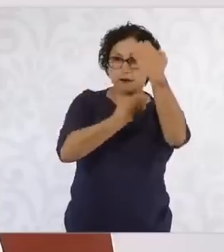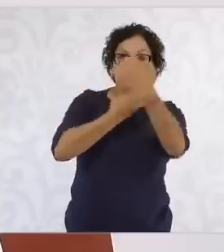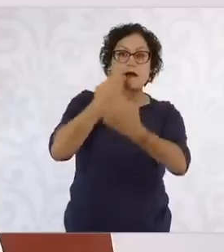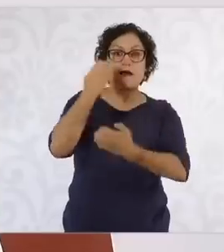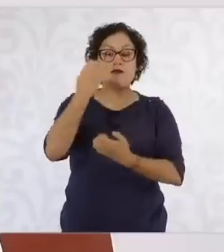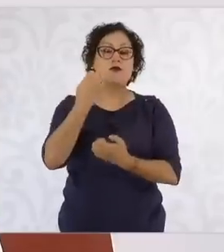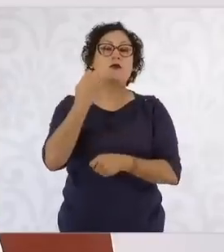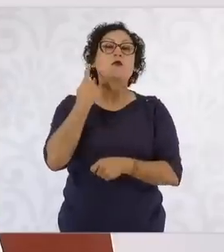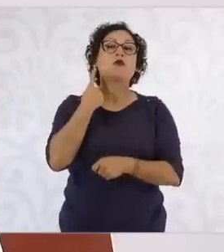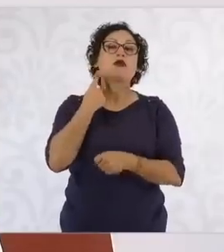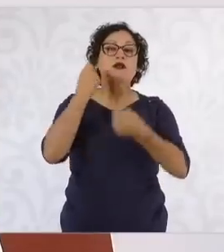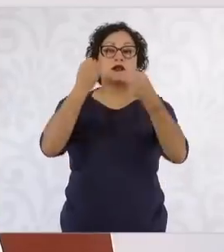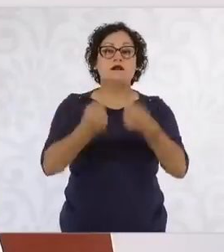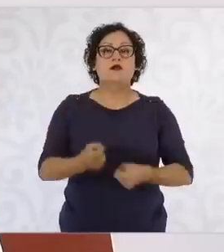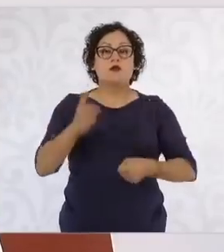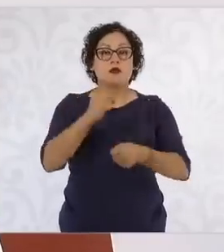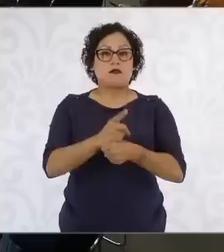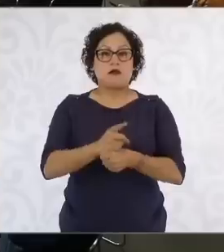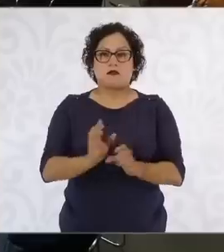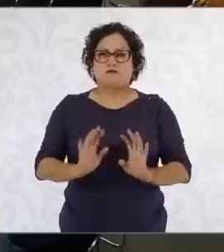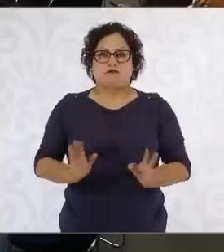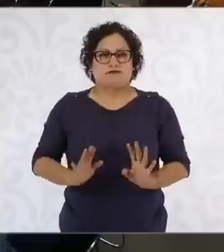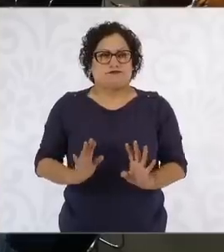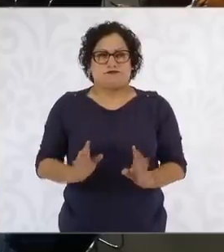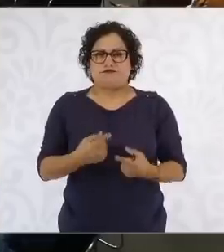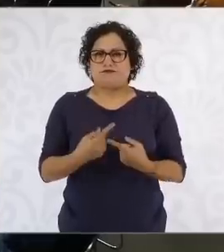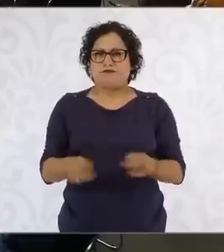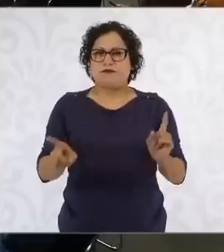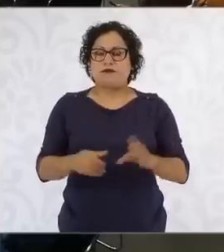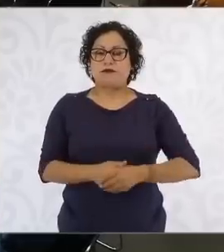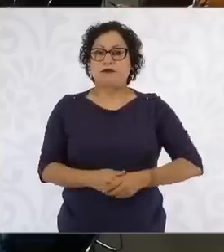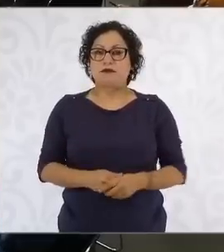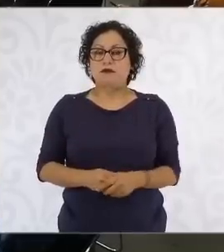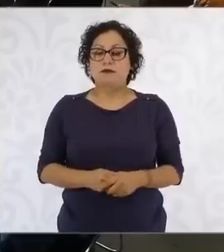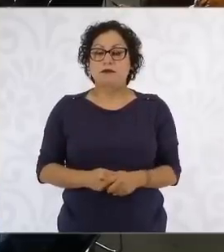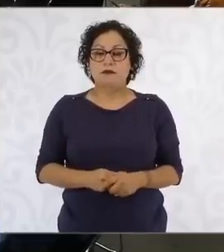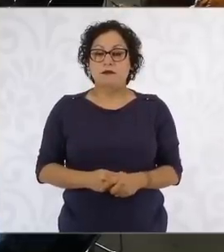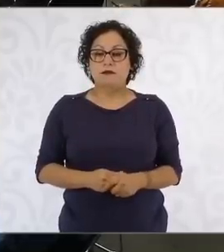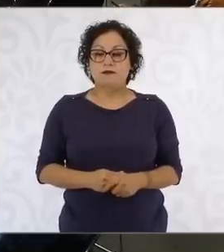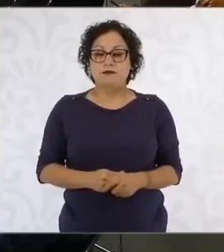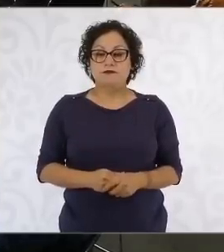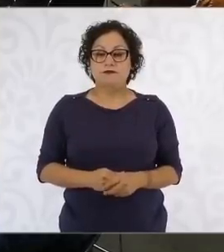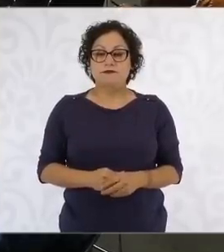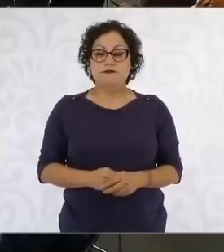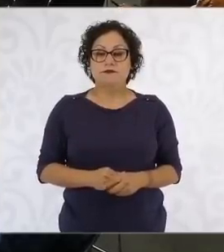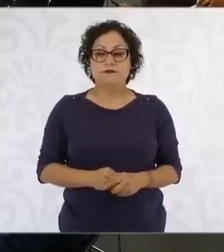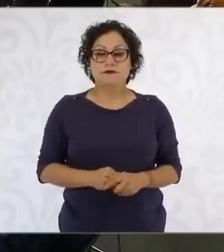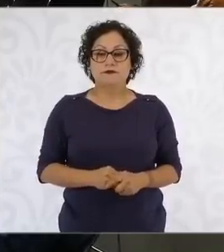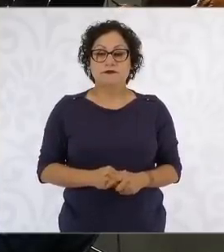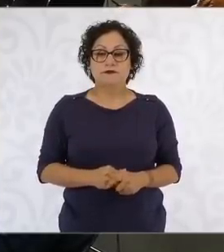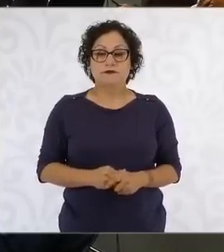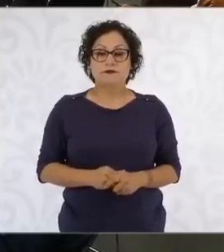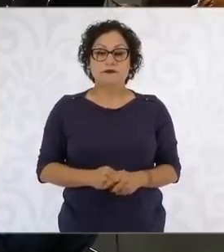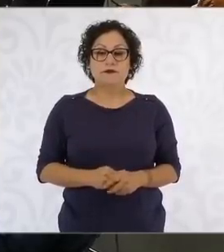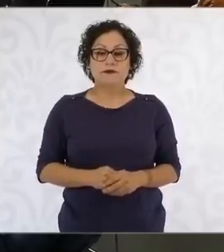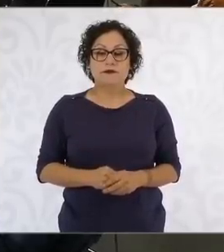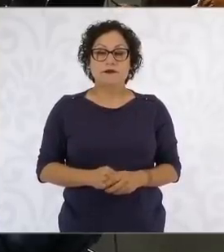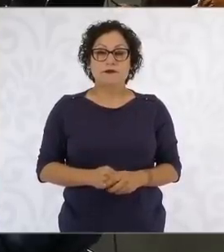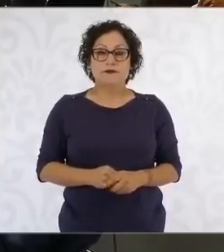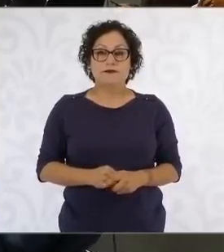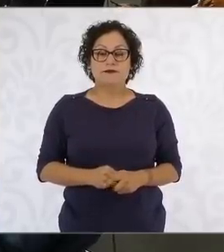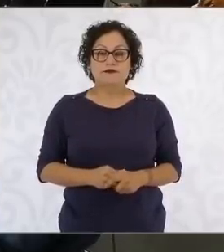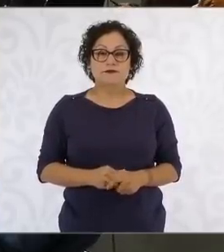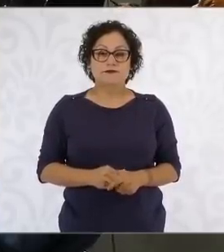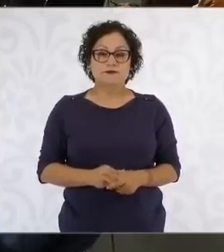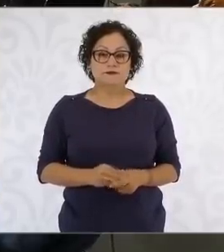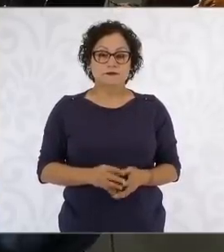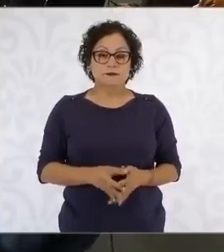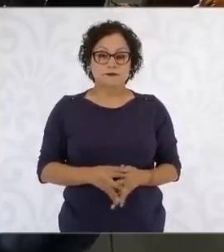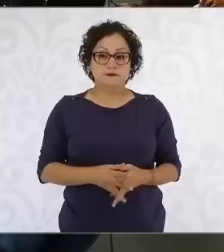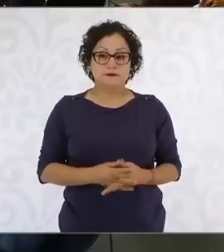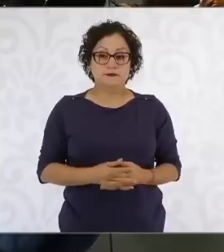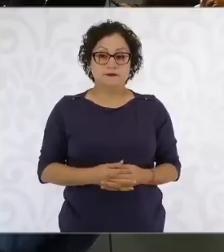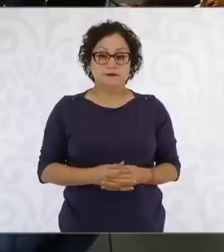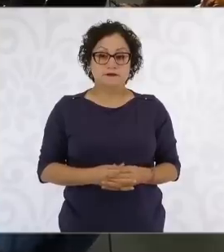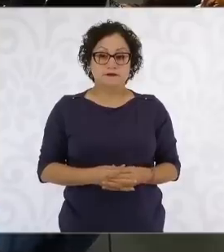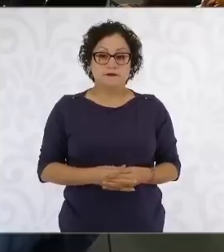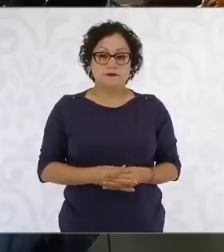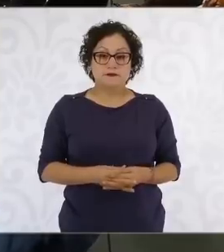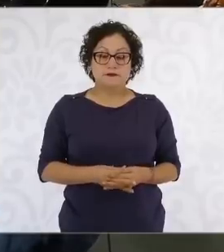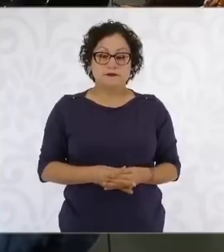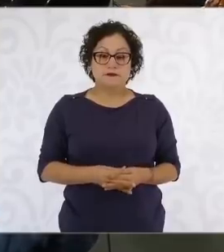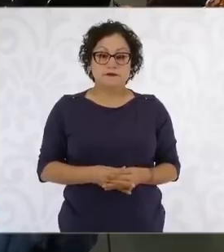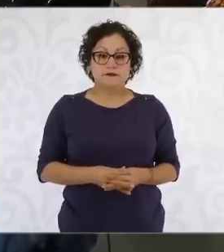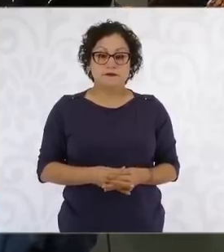bajador Si la